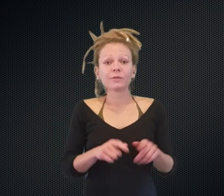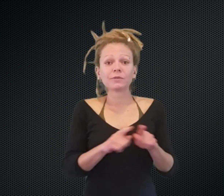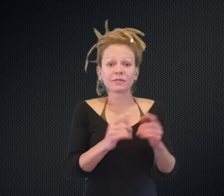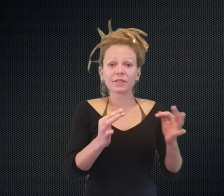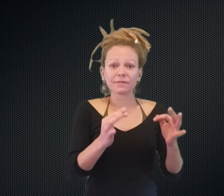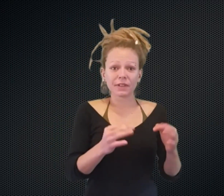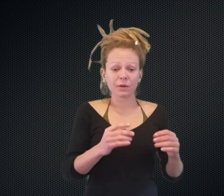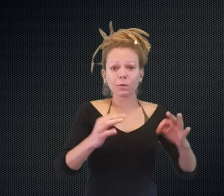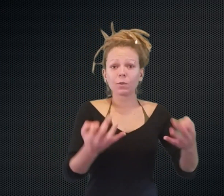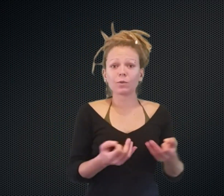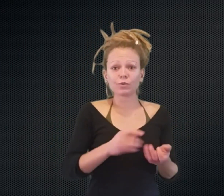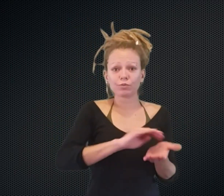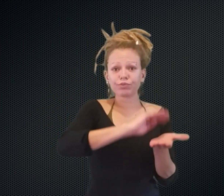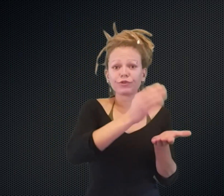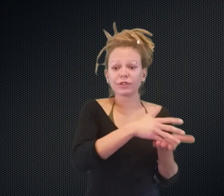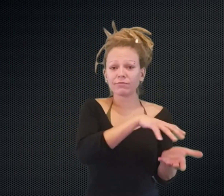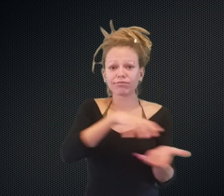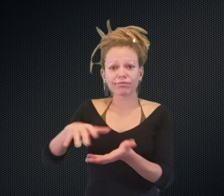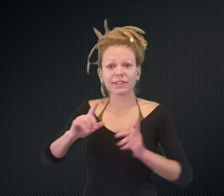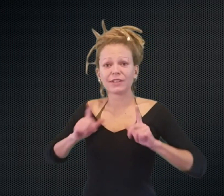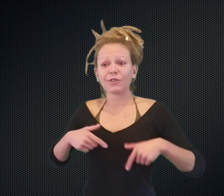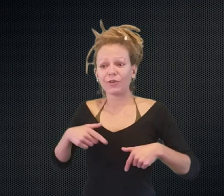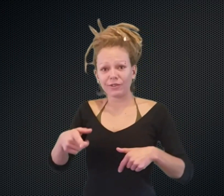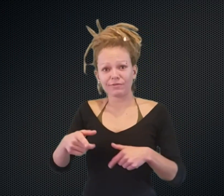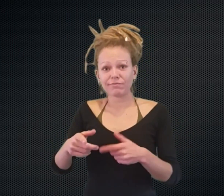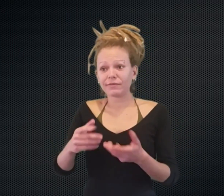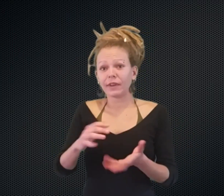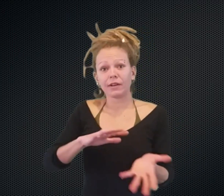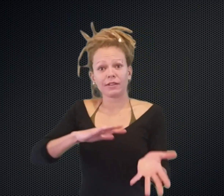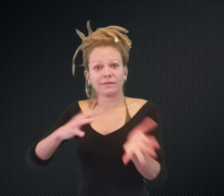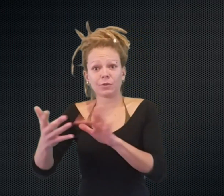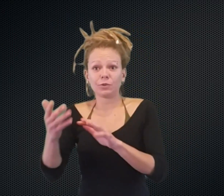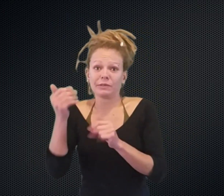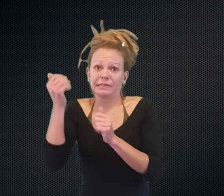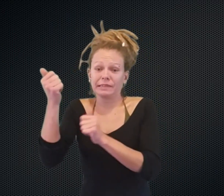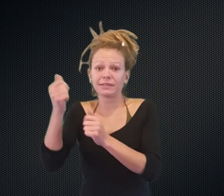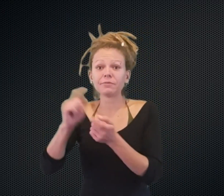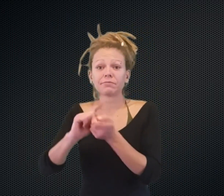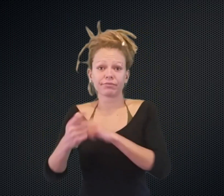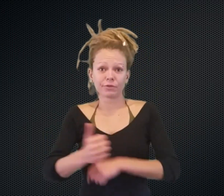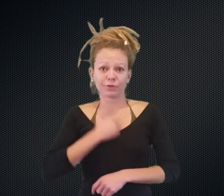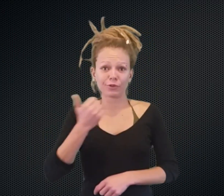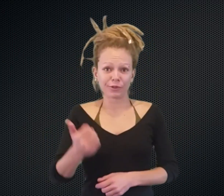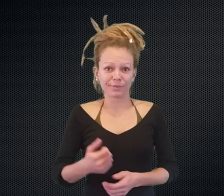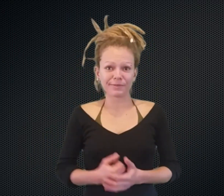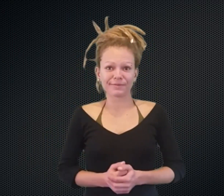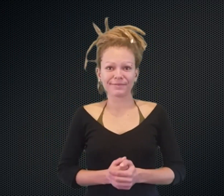Le budget de l'association permettra de financer l'école et nous espérons qu'elle devienne financièrement autonome.